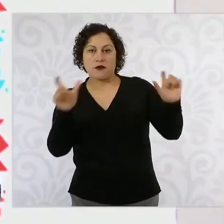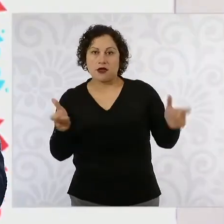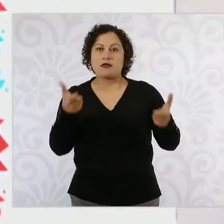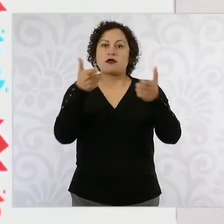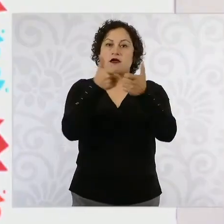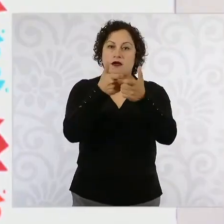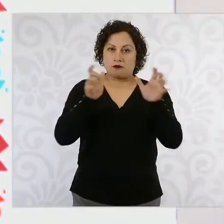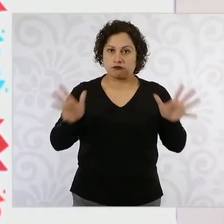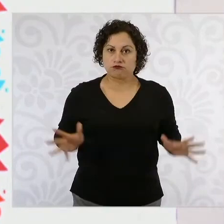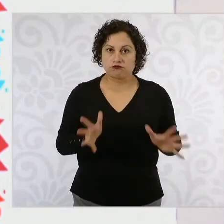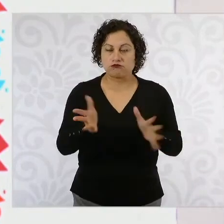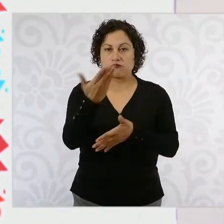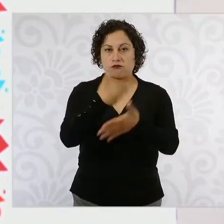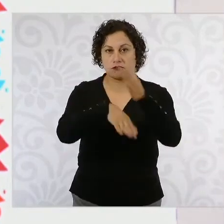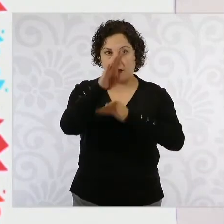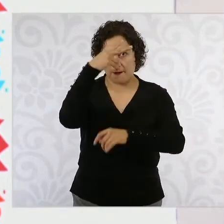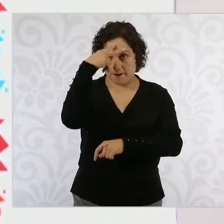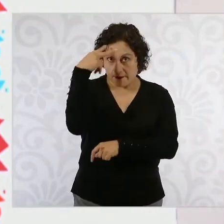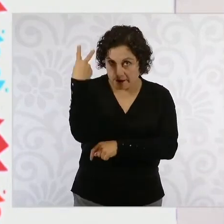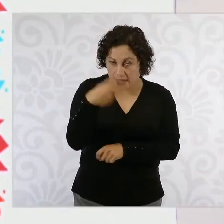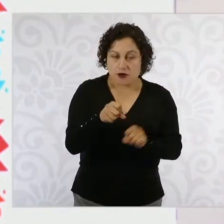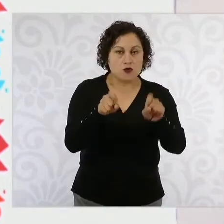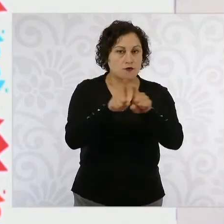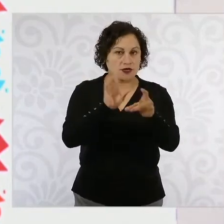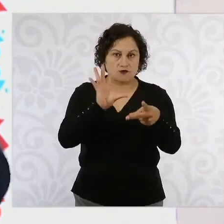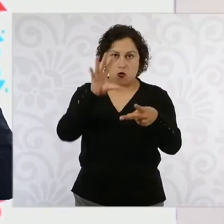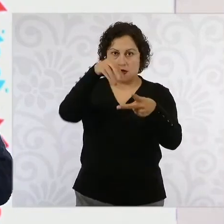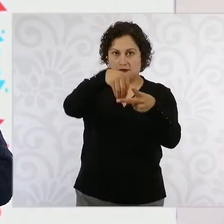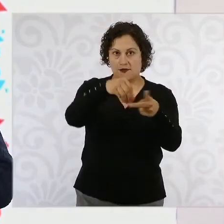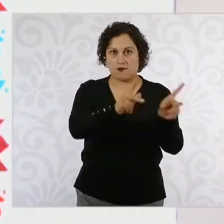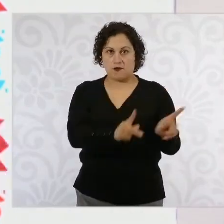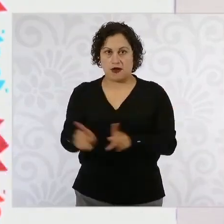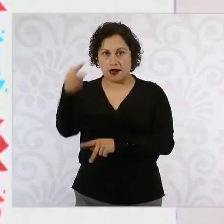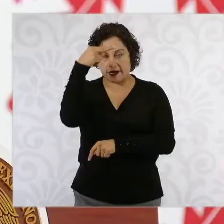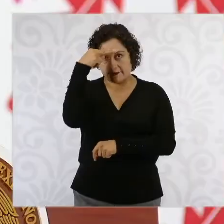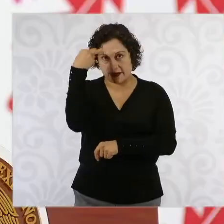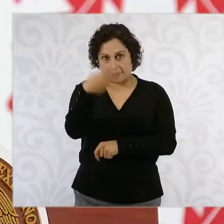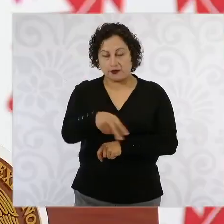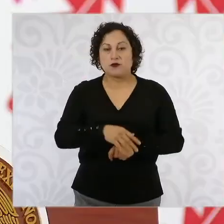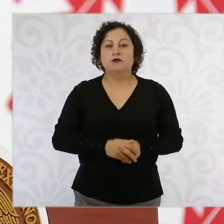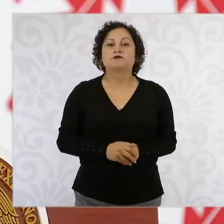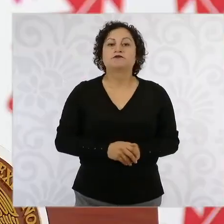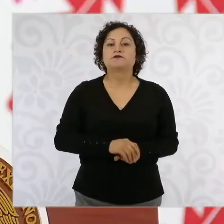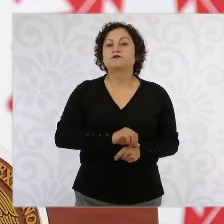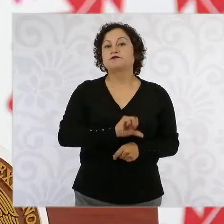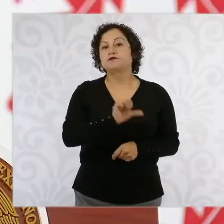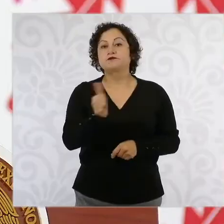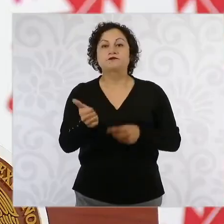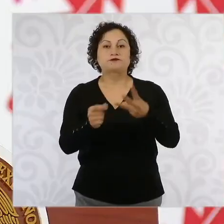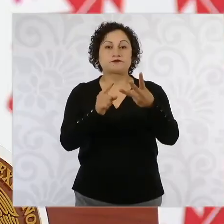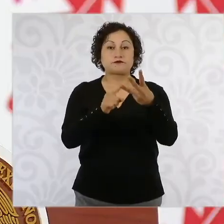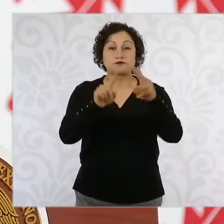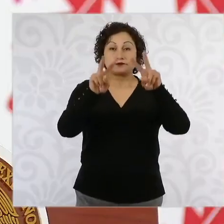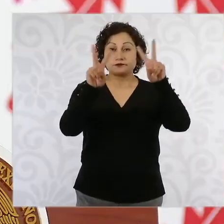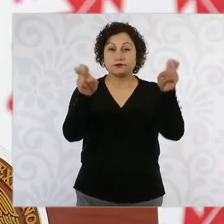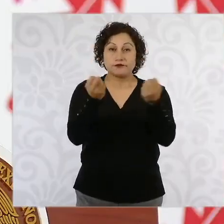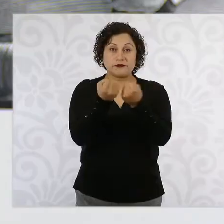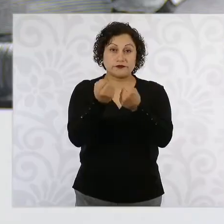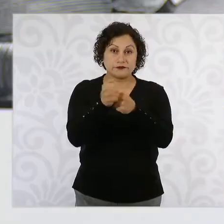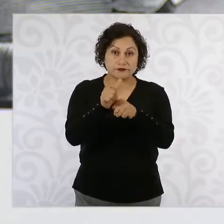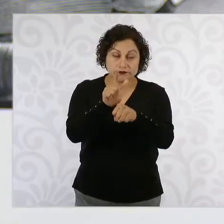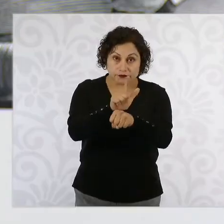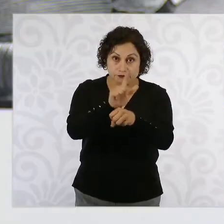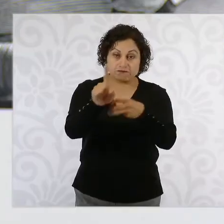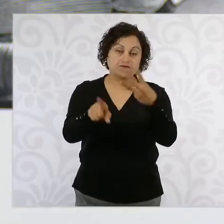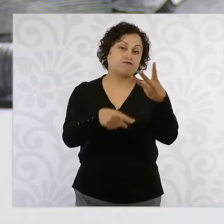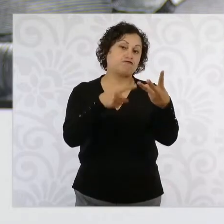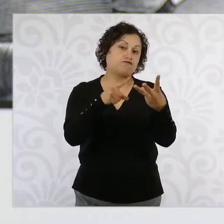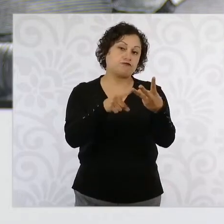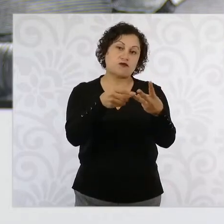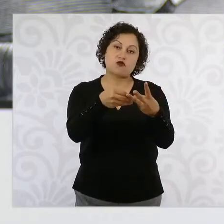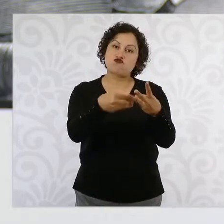y es parte también del plan México después está todo lo social que son los derechos establecidos